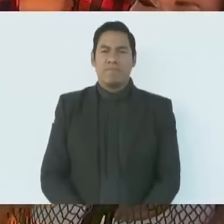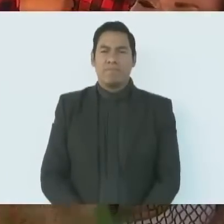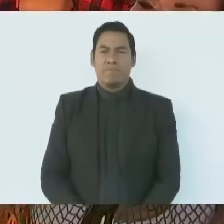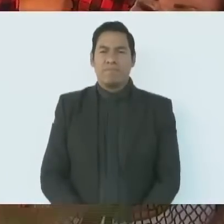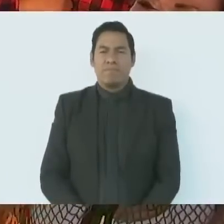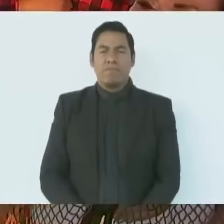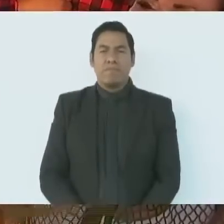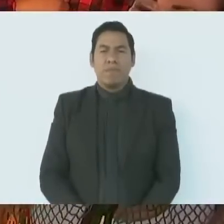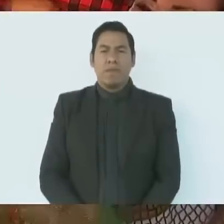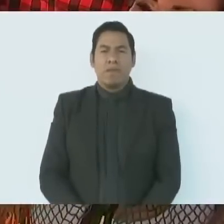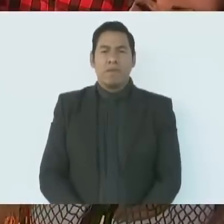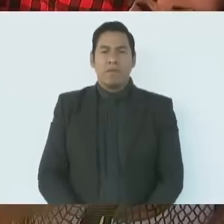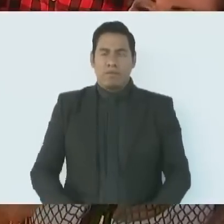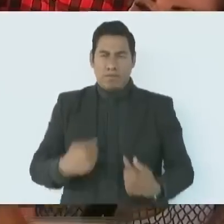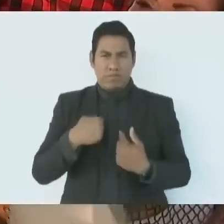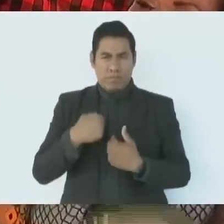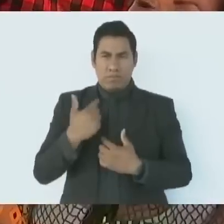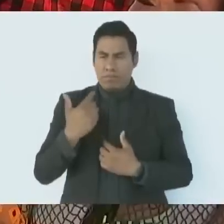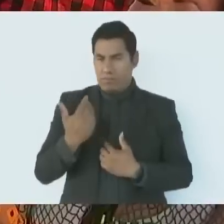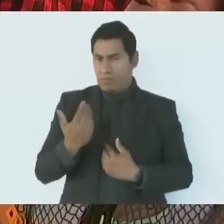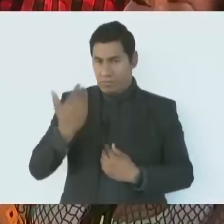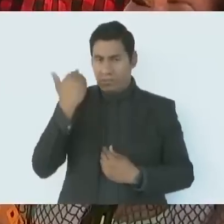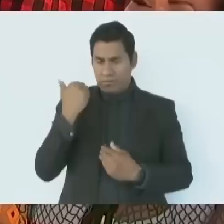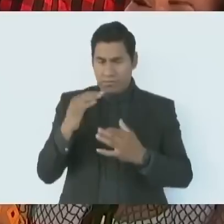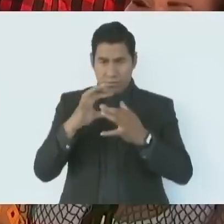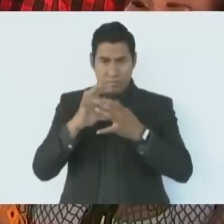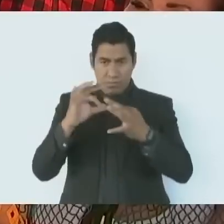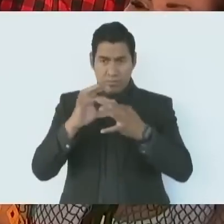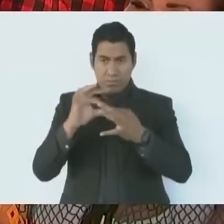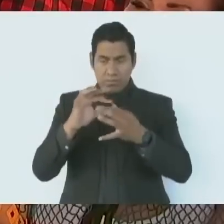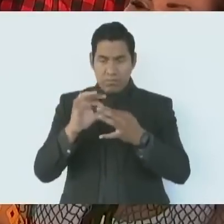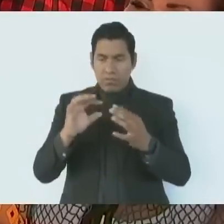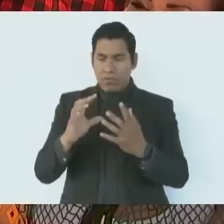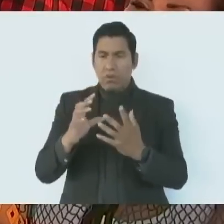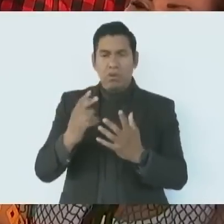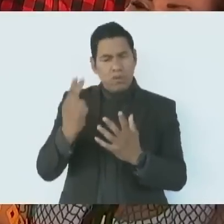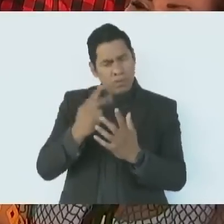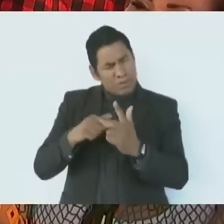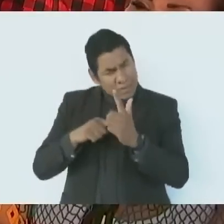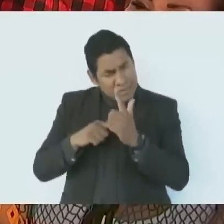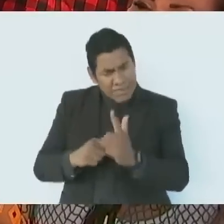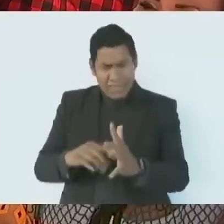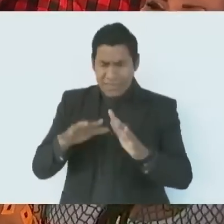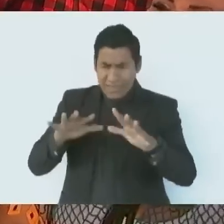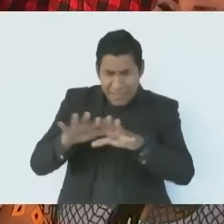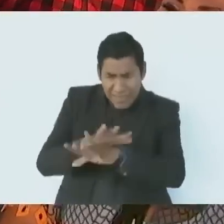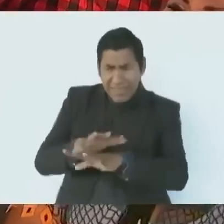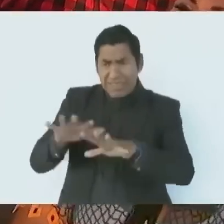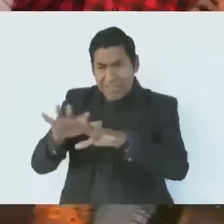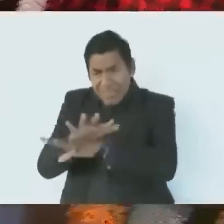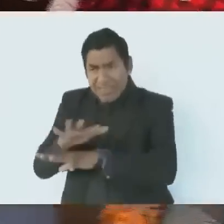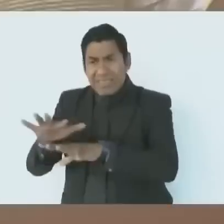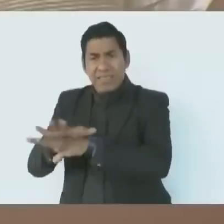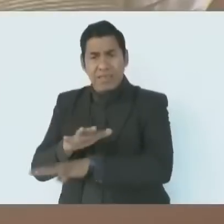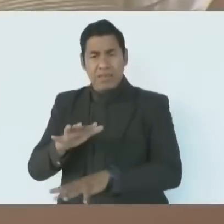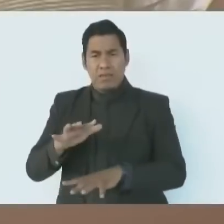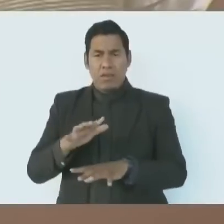decía que continuar con la transformación pues es continuar con los principios pero